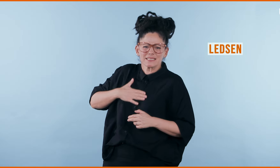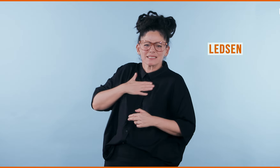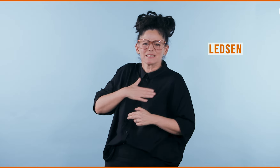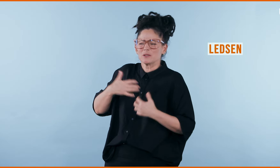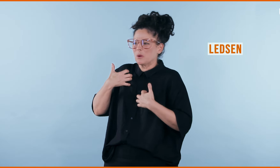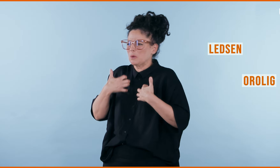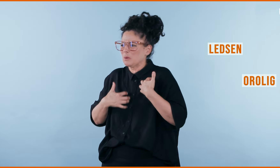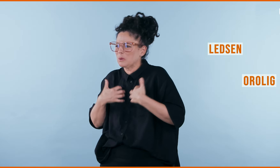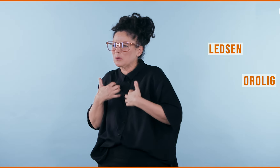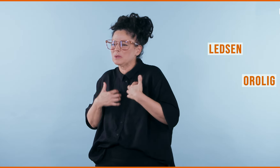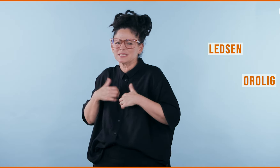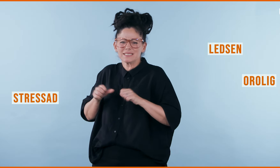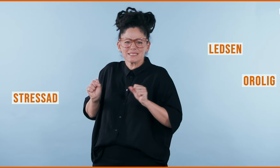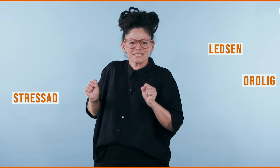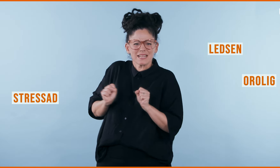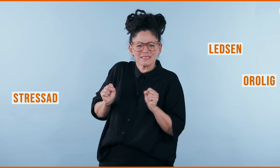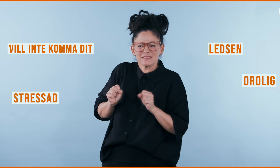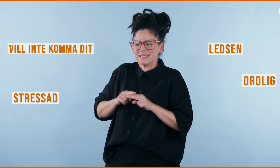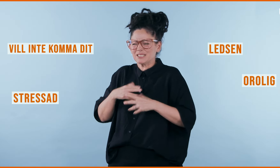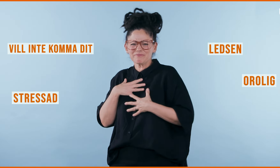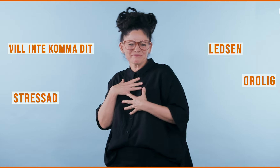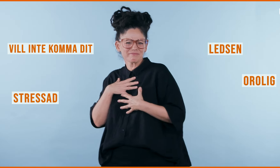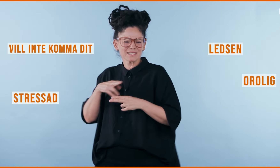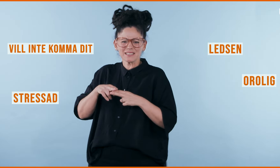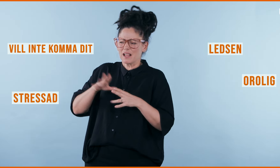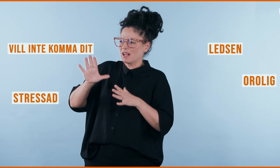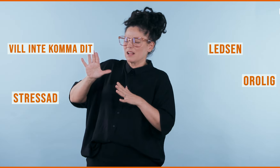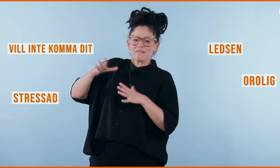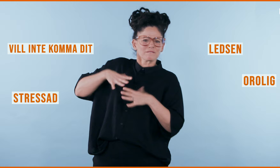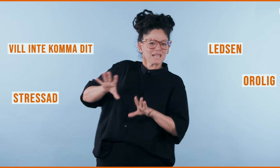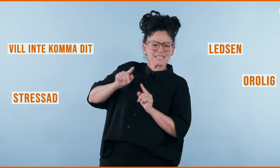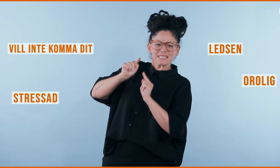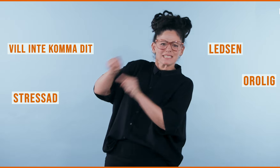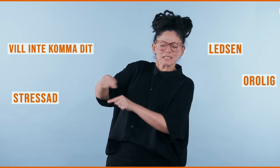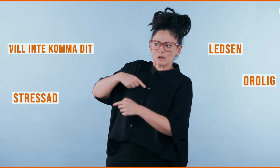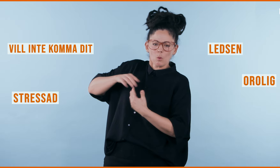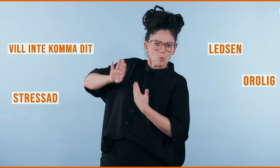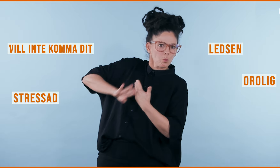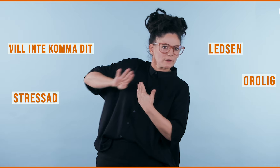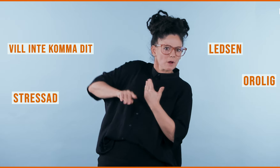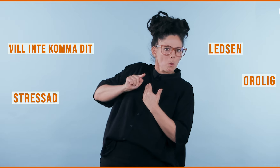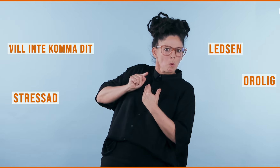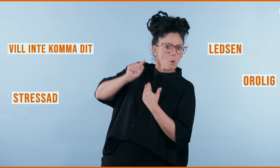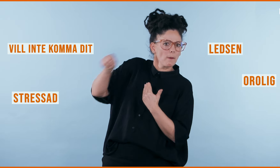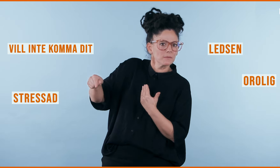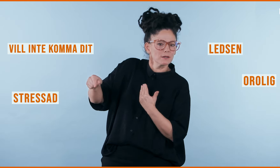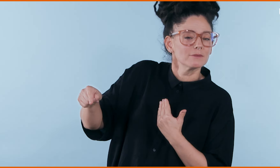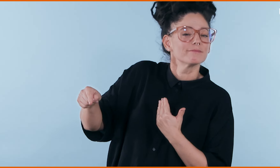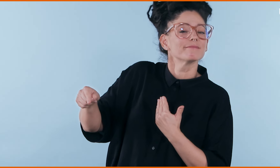ledsen, orolig, stressad. Jag undviker och vill inte dit.